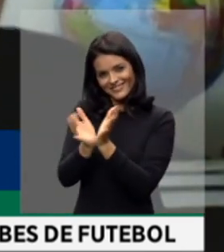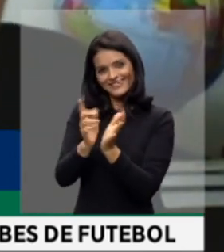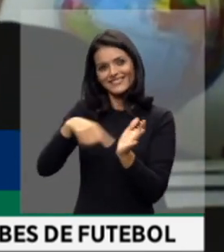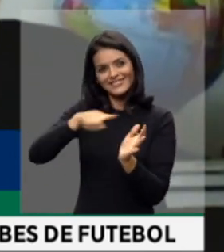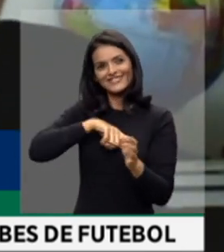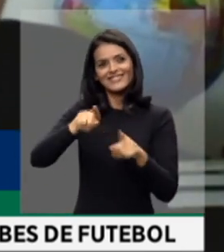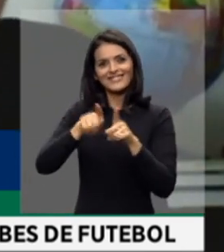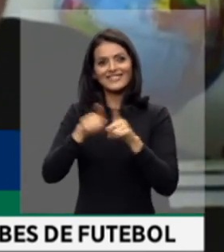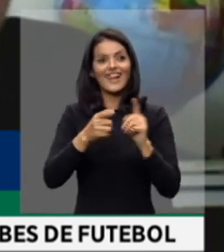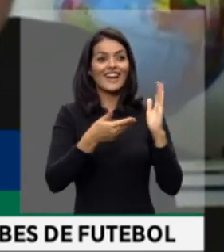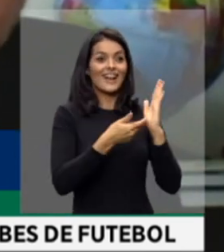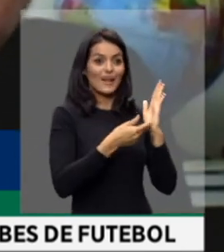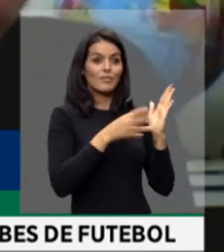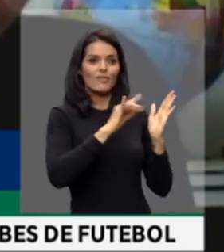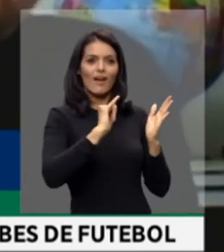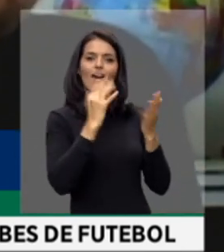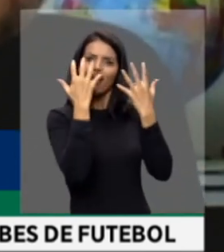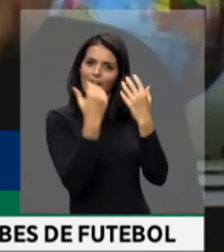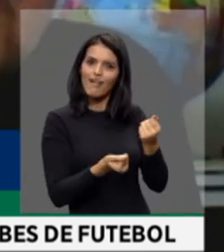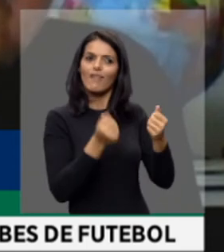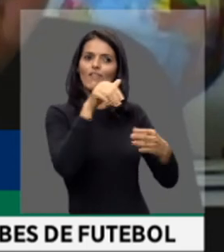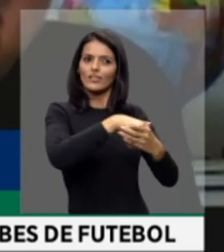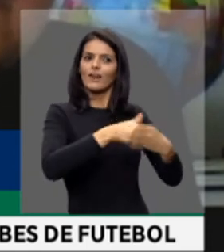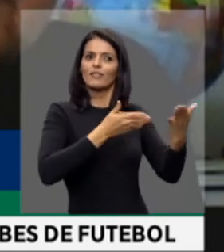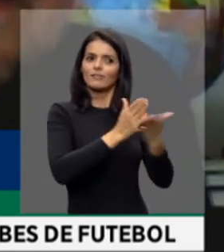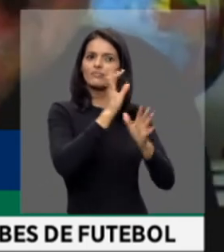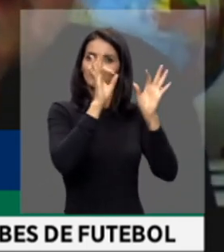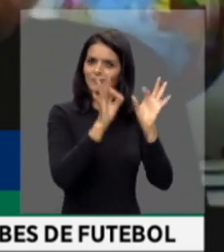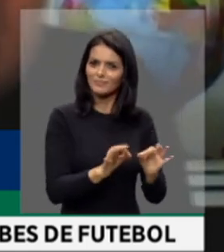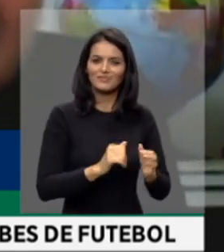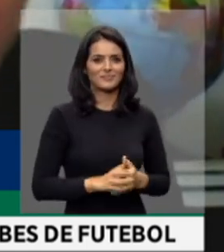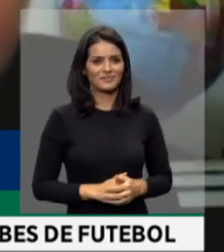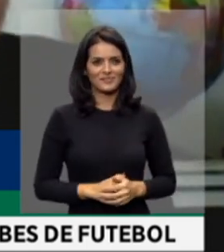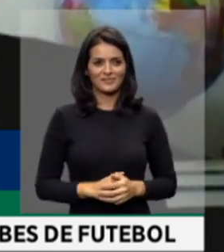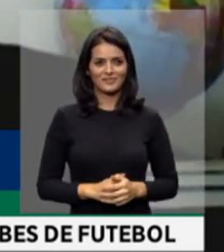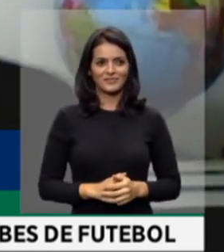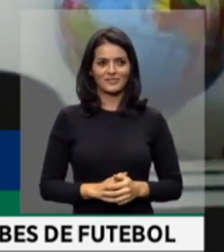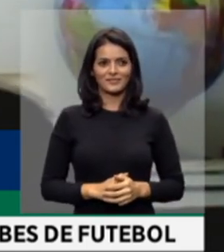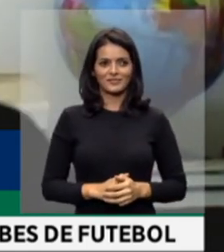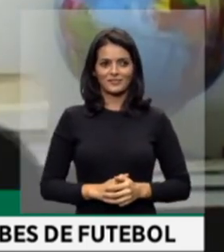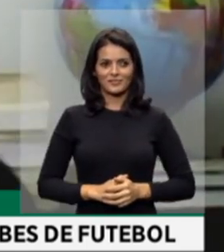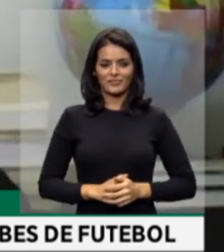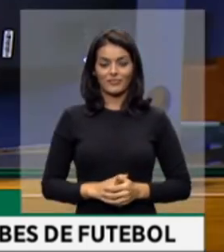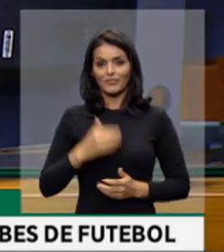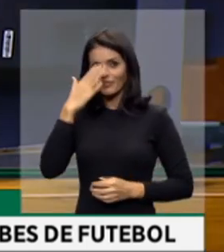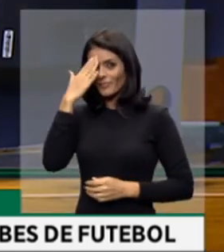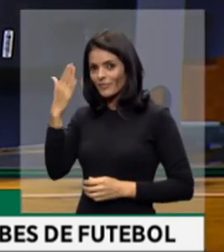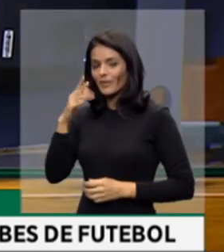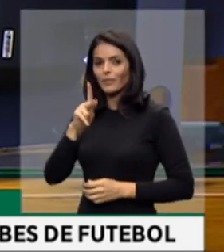JANEIRO, JÁ DIMINUIU PELA METADE. ENTÃO NÓS PRECISAMOS E A PANDEMIA CONTINUA, A PANDEMIA CONTINUA, INFELIZMENTE. ENTÃO NÓS PRECISAMOS, ALÉM DA VACINA